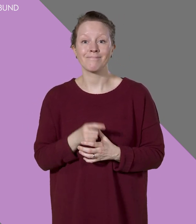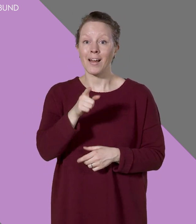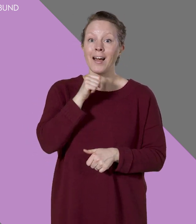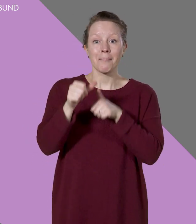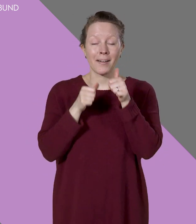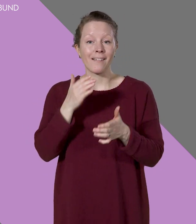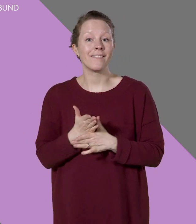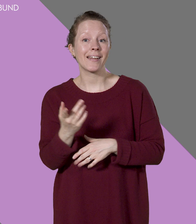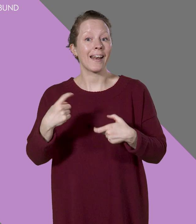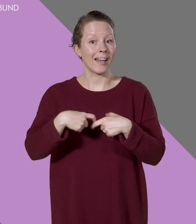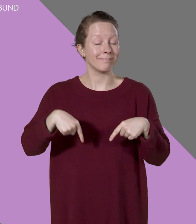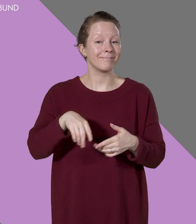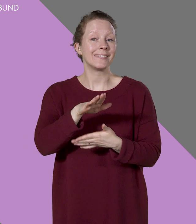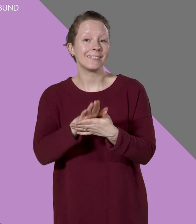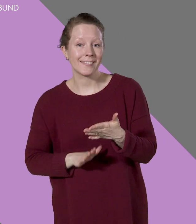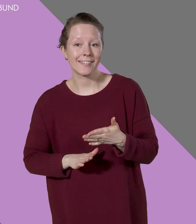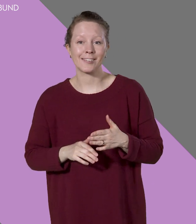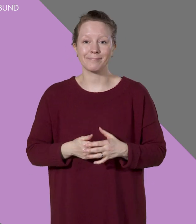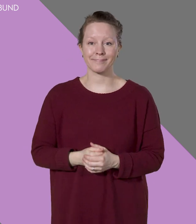Anmäl dig genom att klicka på länken intill!